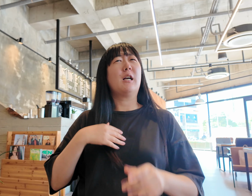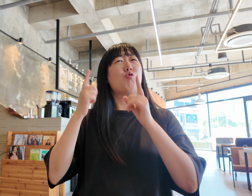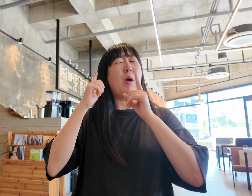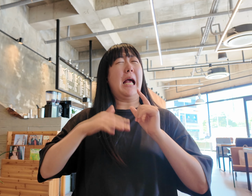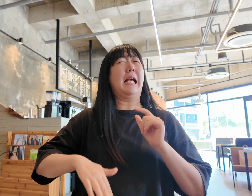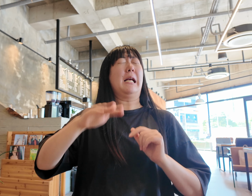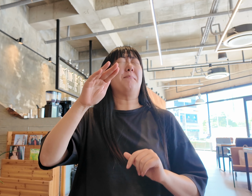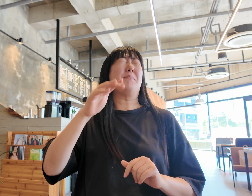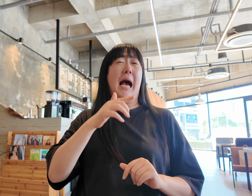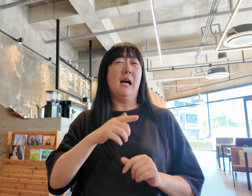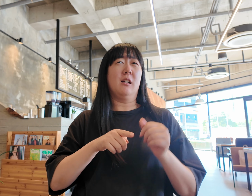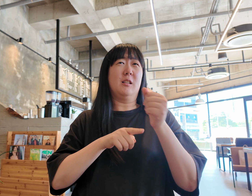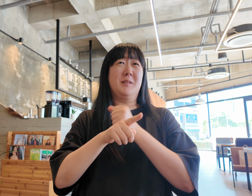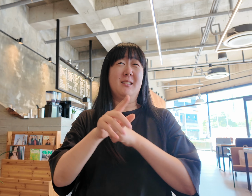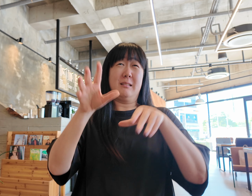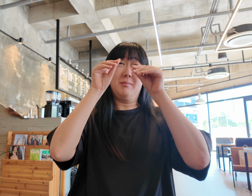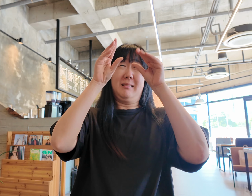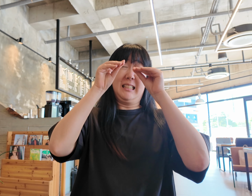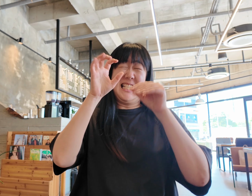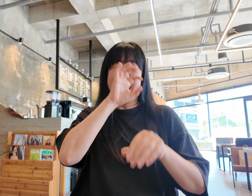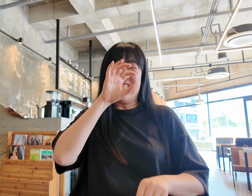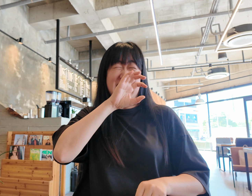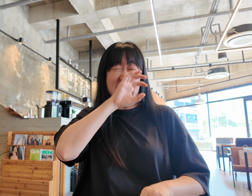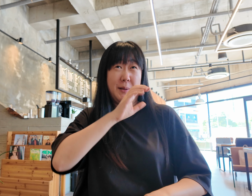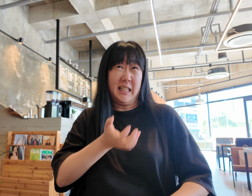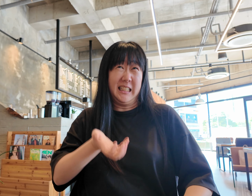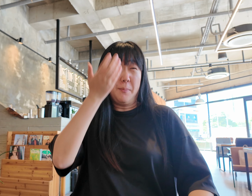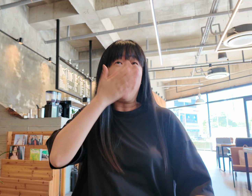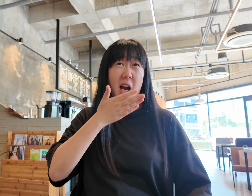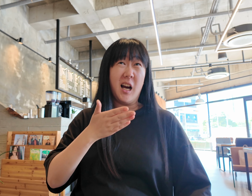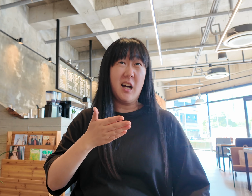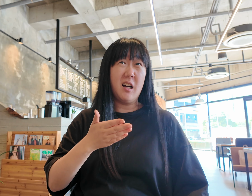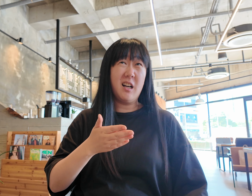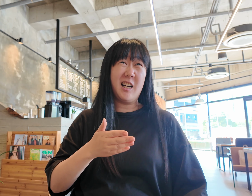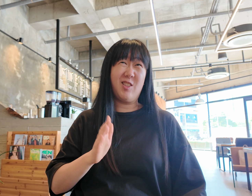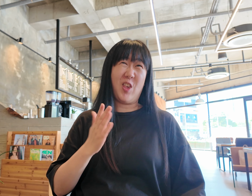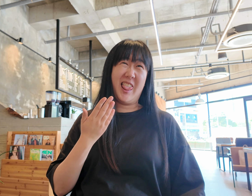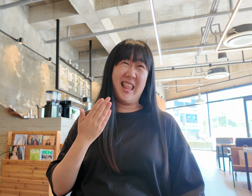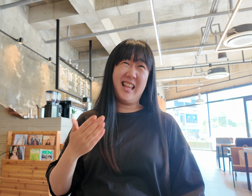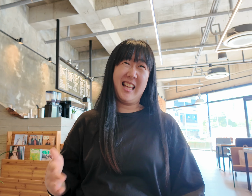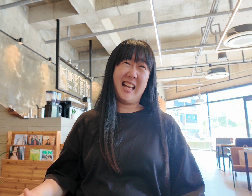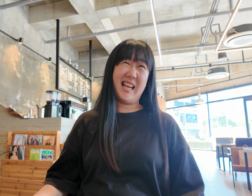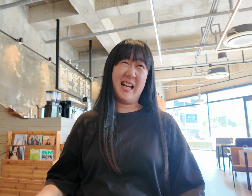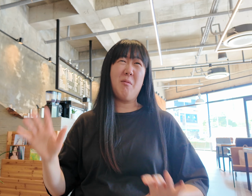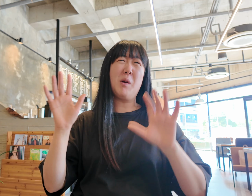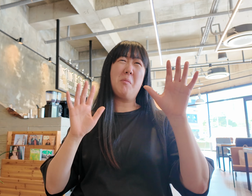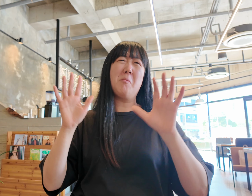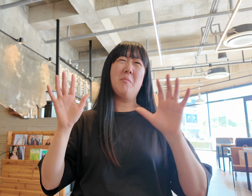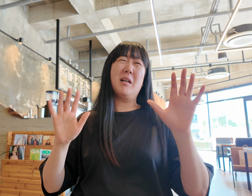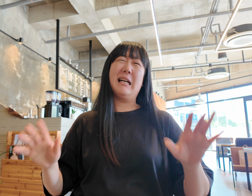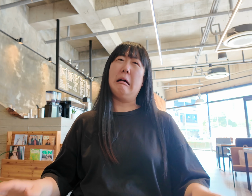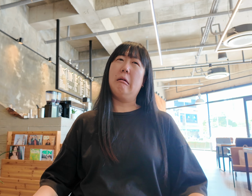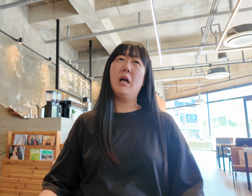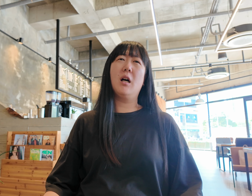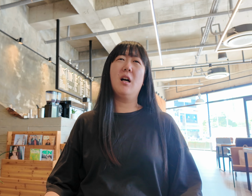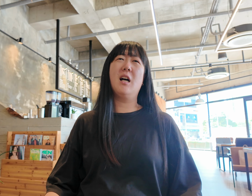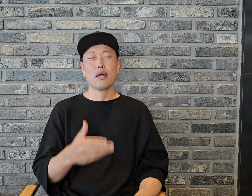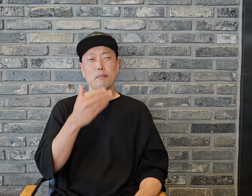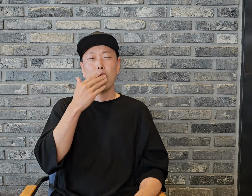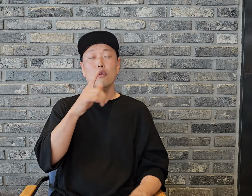Auch wenn ich mit der Hörkultur aufgewachsen bin. Kann ich mich durch das Üben der Gebärdensprache verbessern? Wird es funktionieren? Bewegungen auszudrücken ist so schwierig. Du kannst es schaffen.